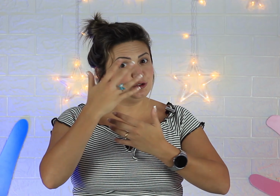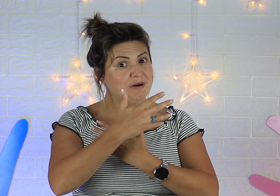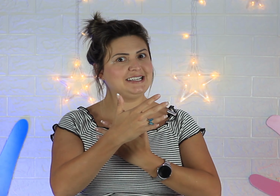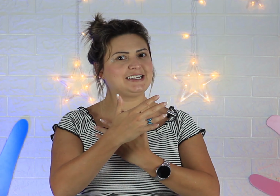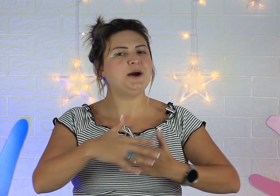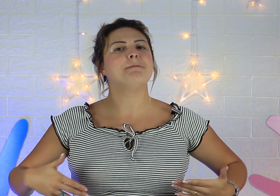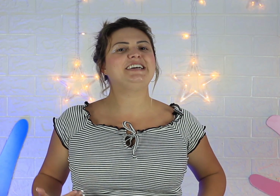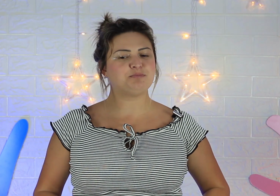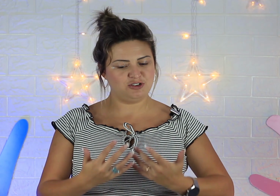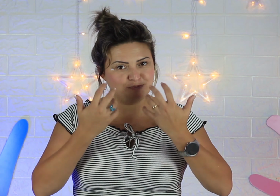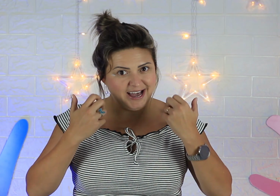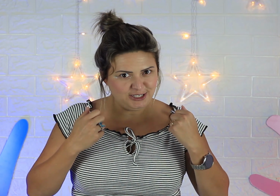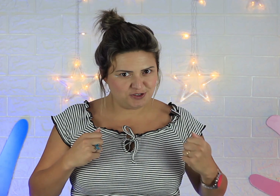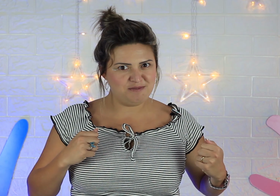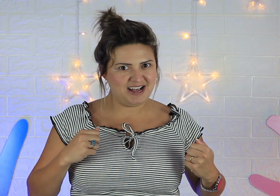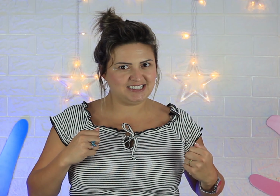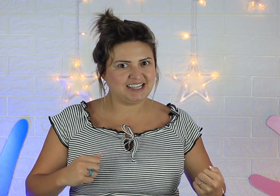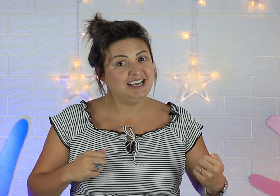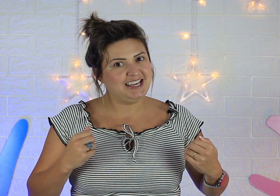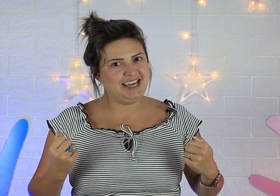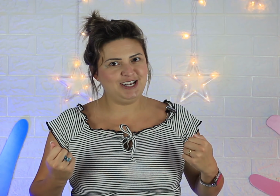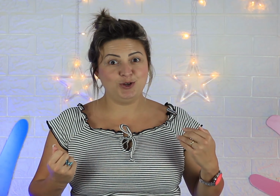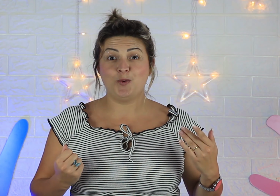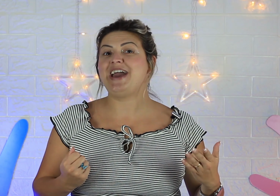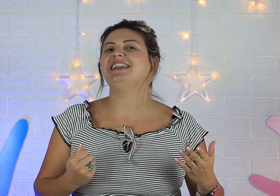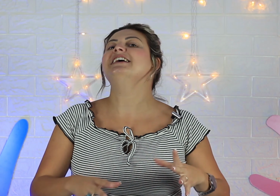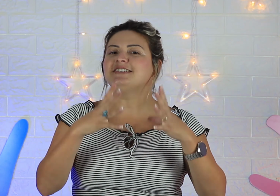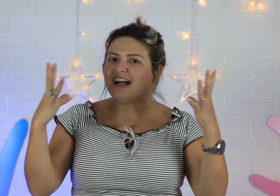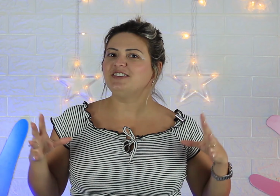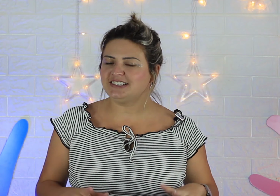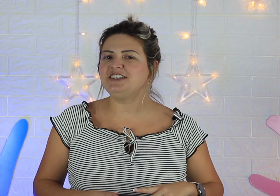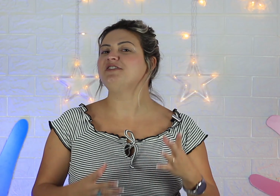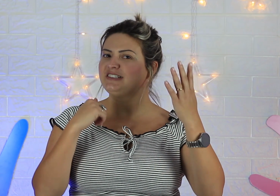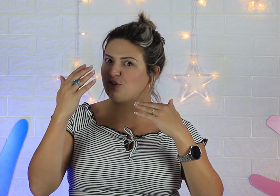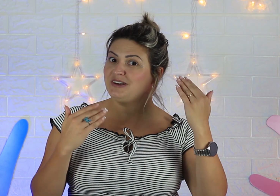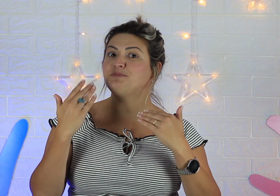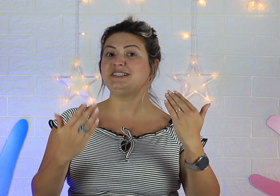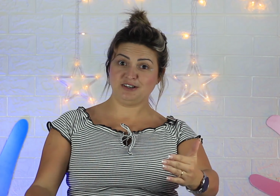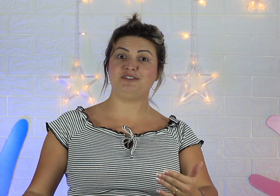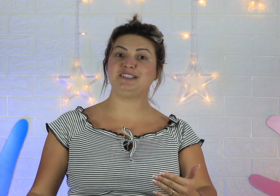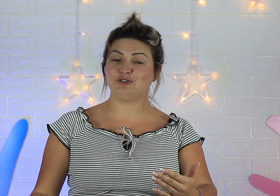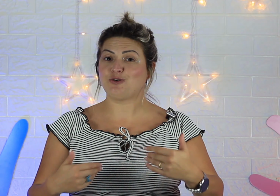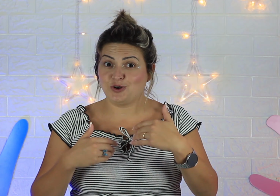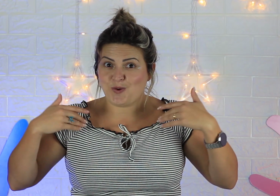ali usando máscara mas por debaixo da máscara ele ou ela estava sim fazendo uma expressão facial de